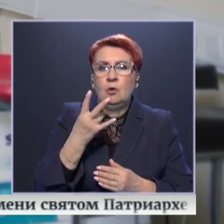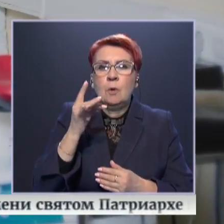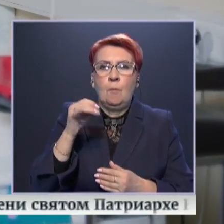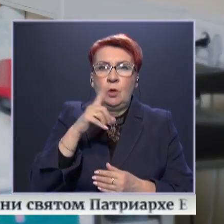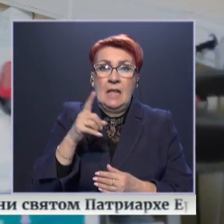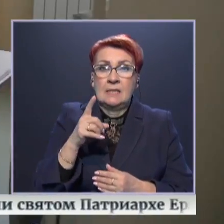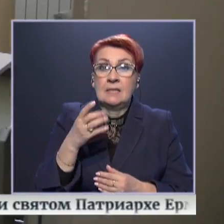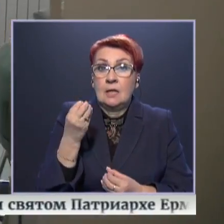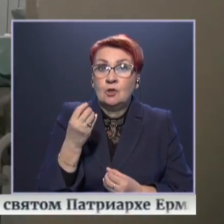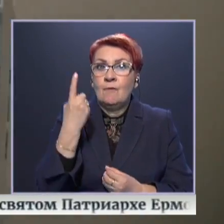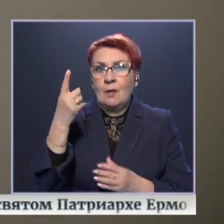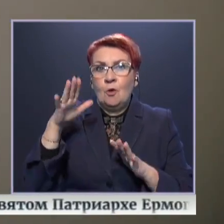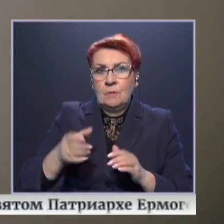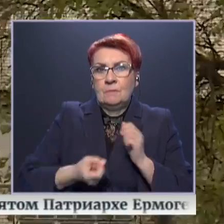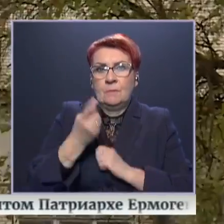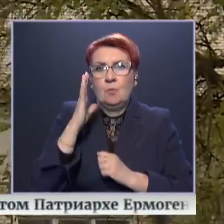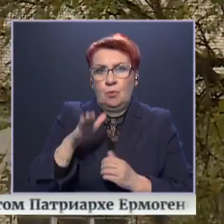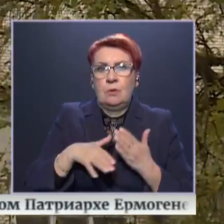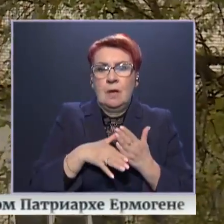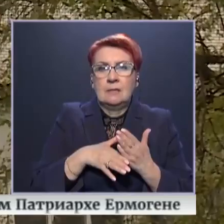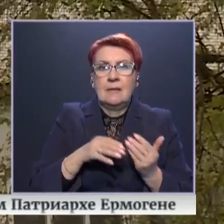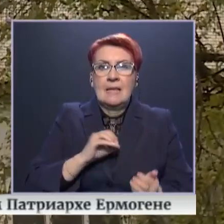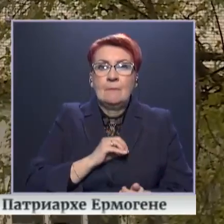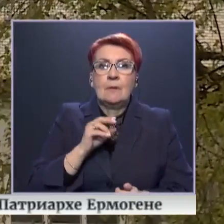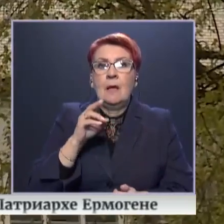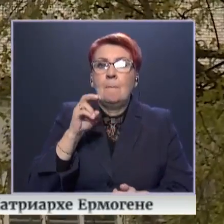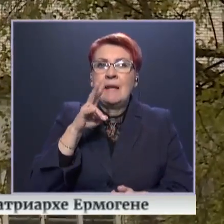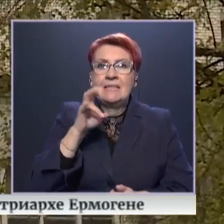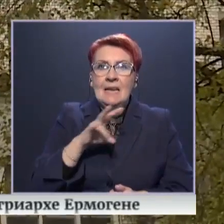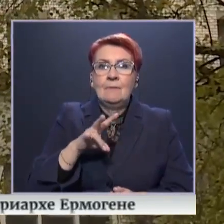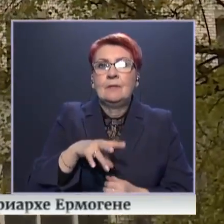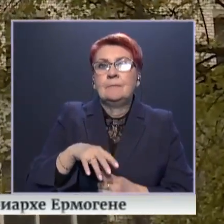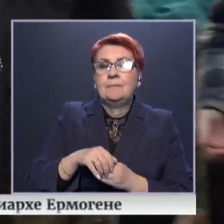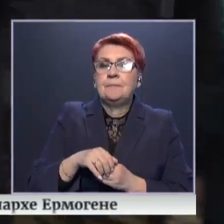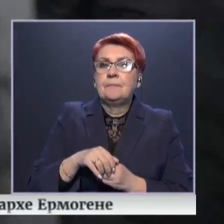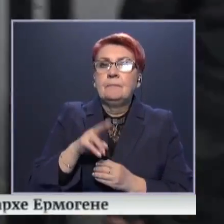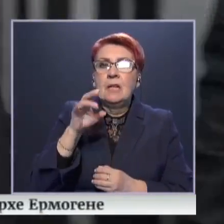где такую помощь будут оказывать епископ Пантелеймон осветил здание усадьбы патрикеевых которые передали